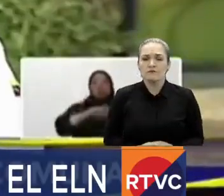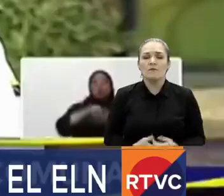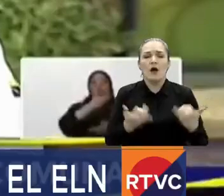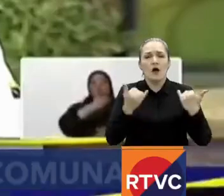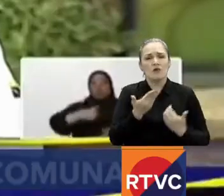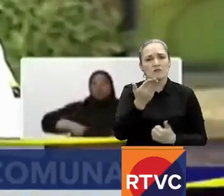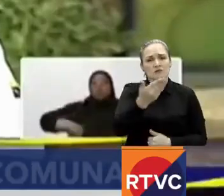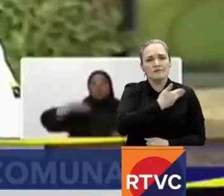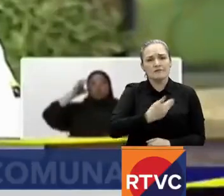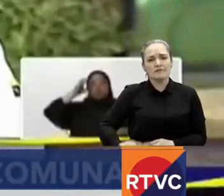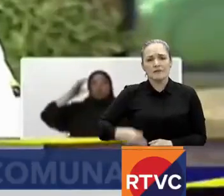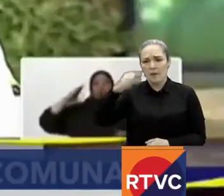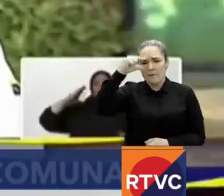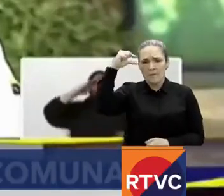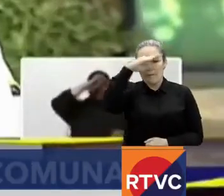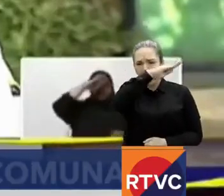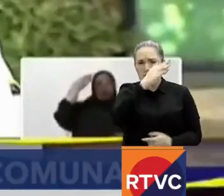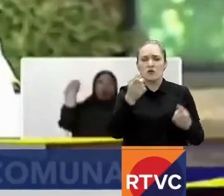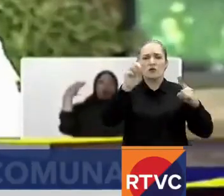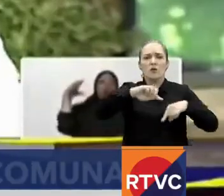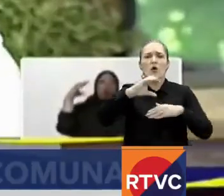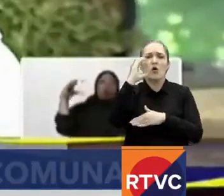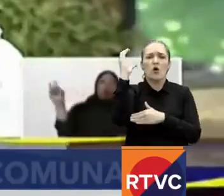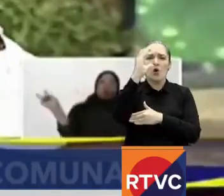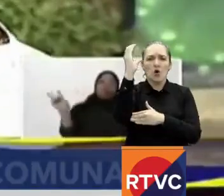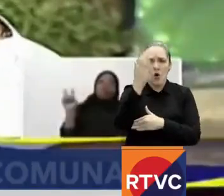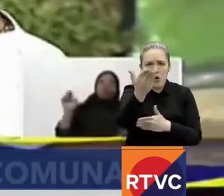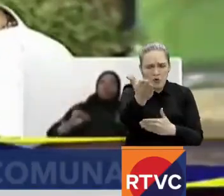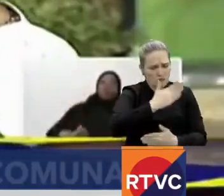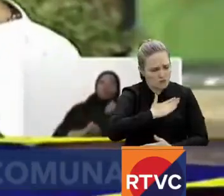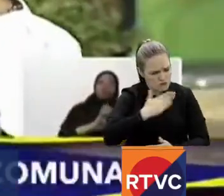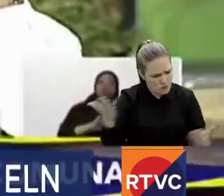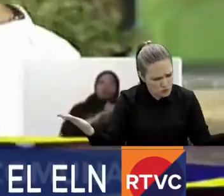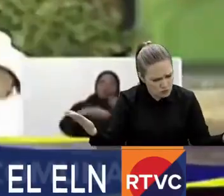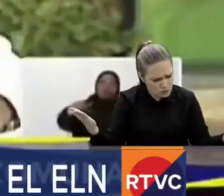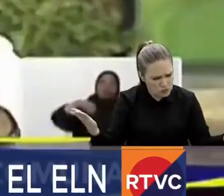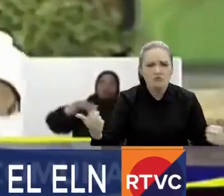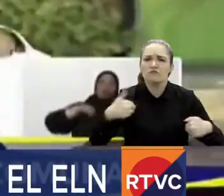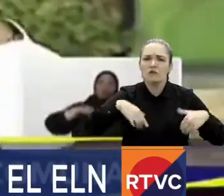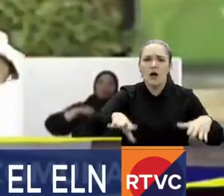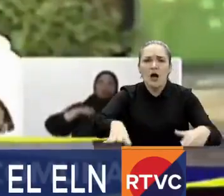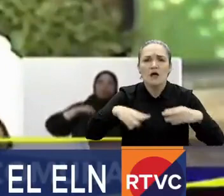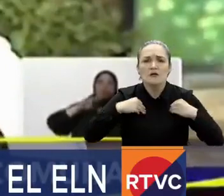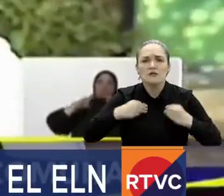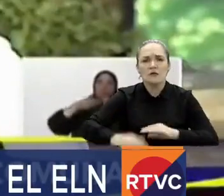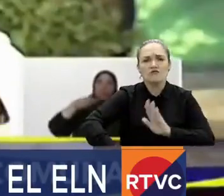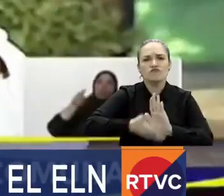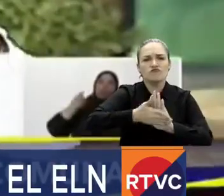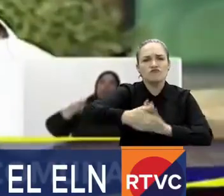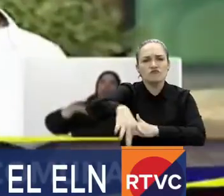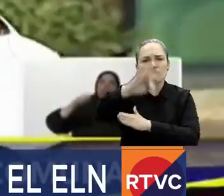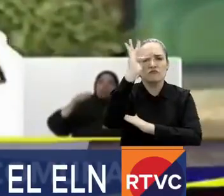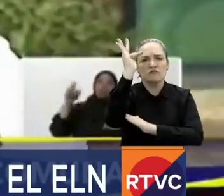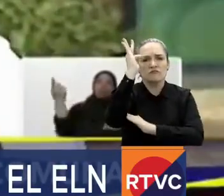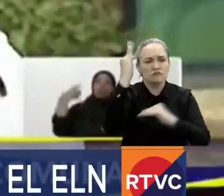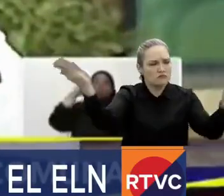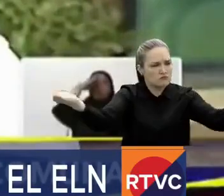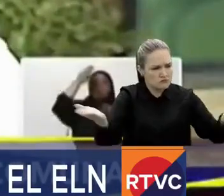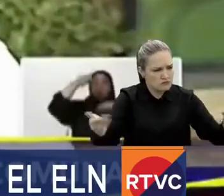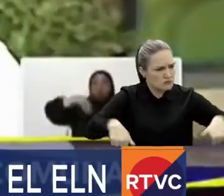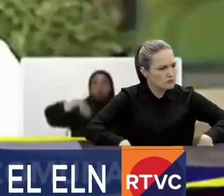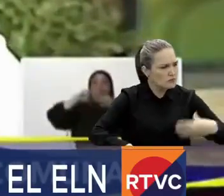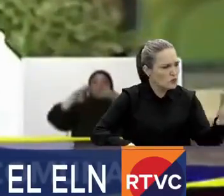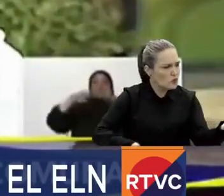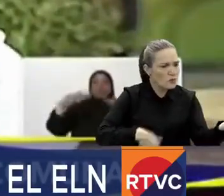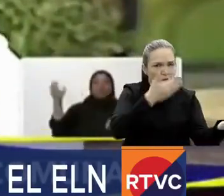PARA TAL CHICA QUE OPERAN TARDE